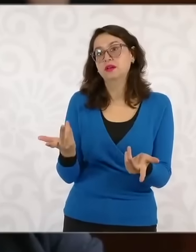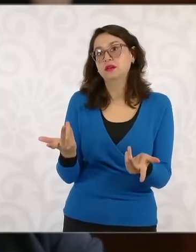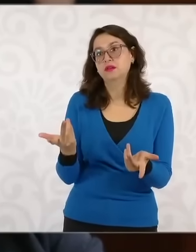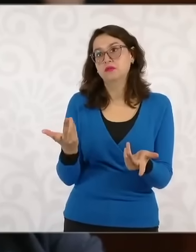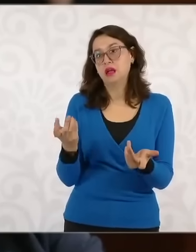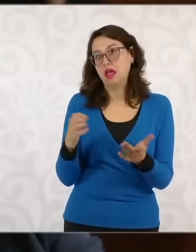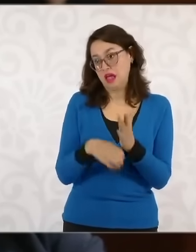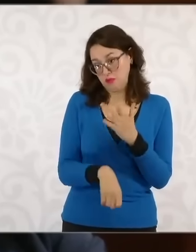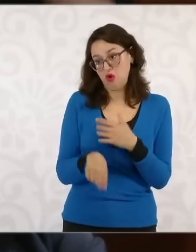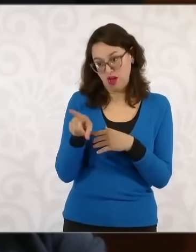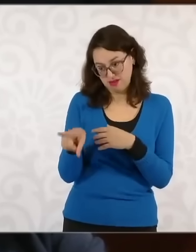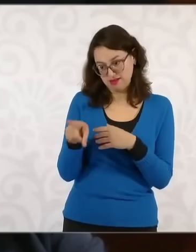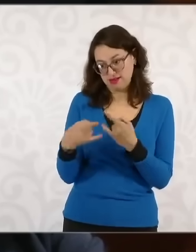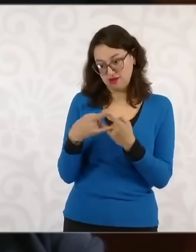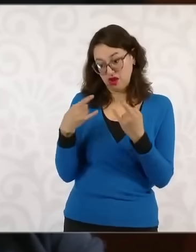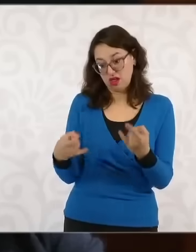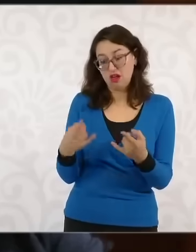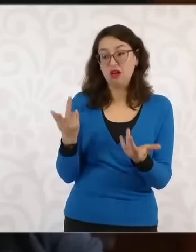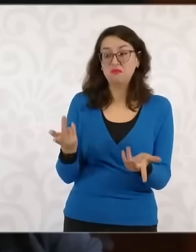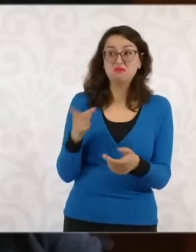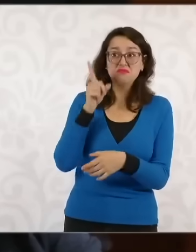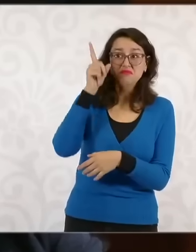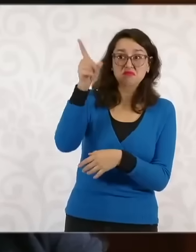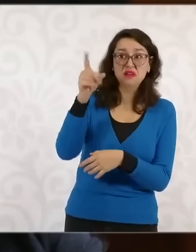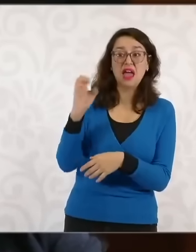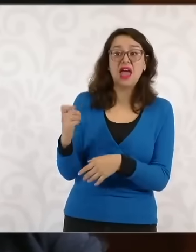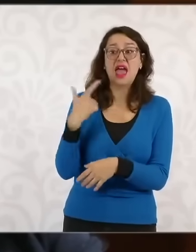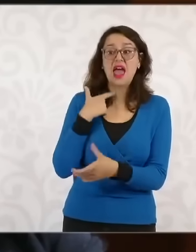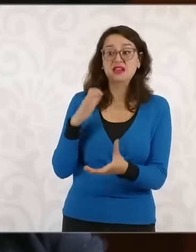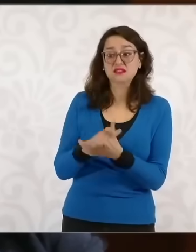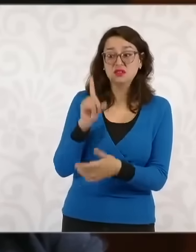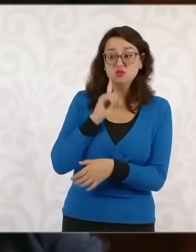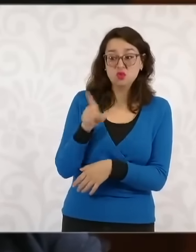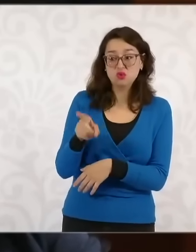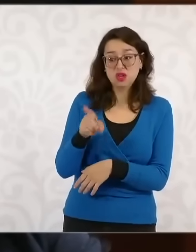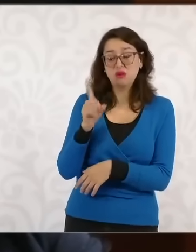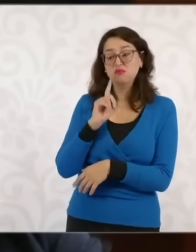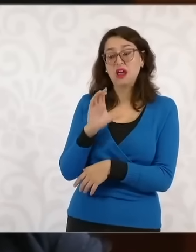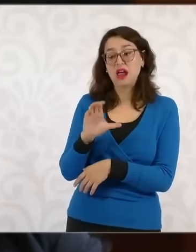con aquel trámite de extradición en torno a su exesposa Karime Mascías, a quien también se le